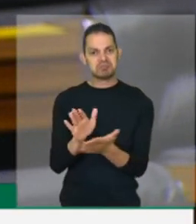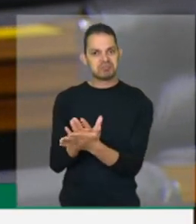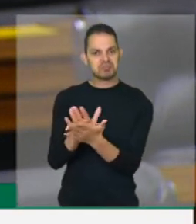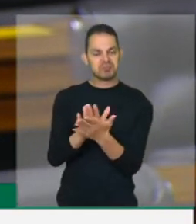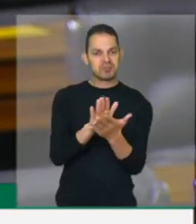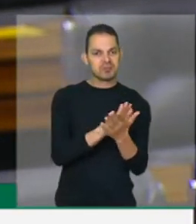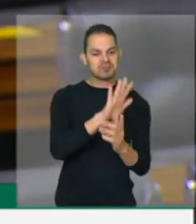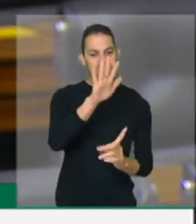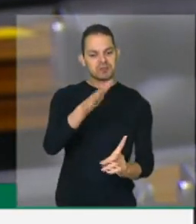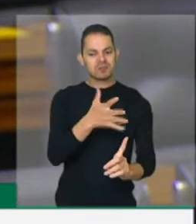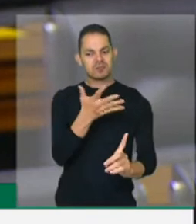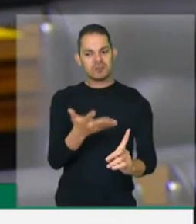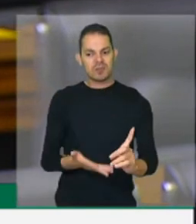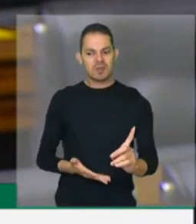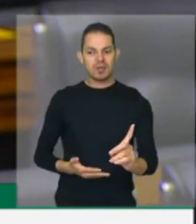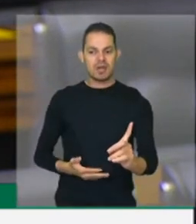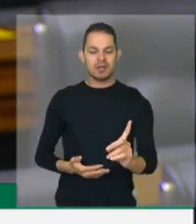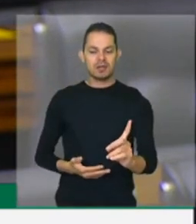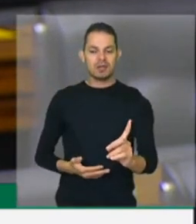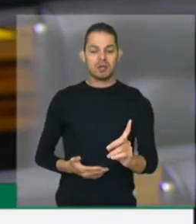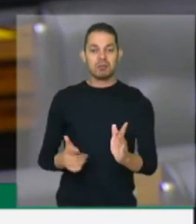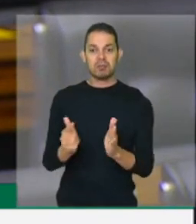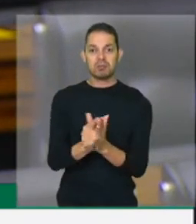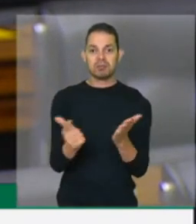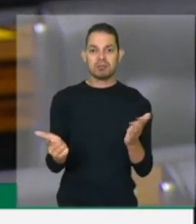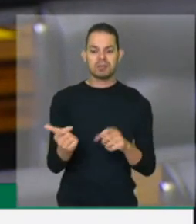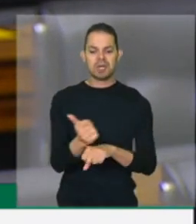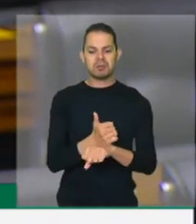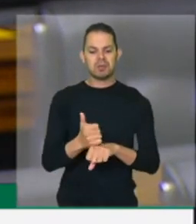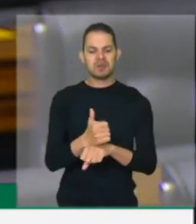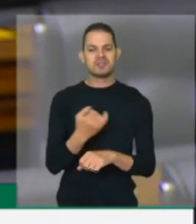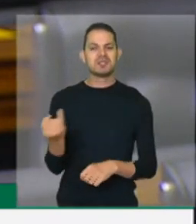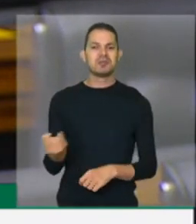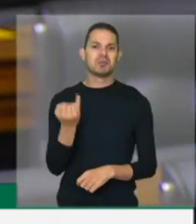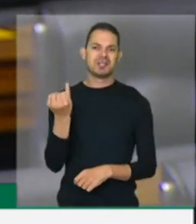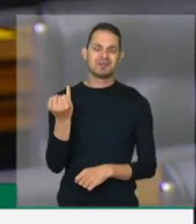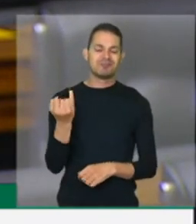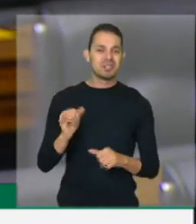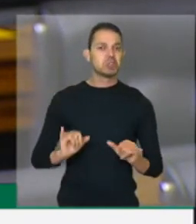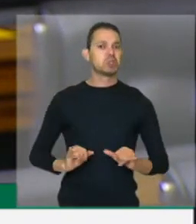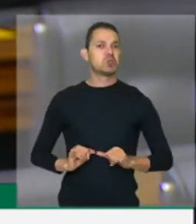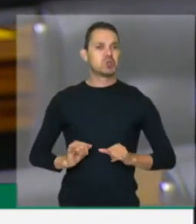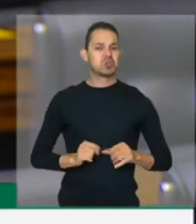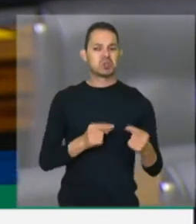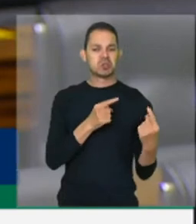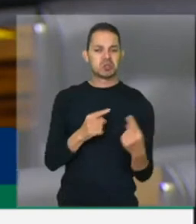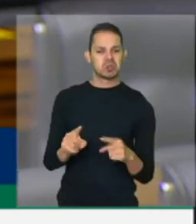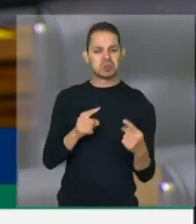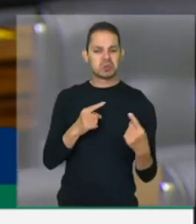MEUS CUMPRIMENTOS, O MEU RECONHECIMENTO POR ESSA PROFISSÃO TÃO IMPORTANTE QUE VEM SENDO ATACADA, INCLUSIVE COM USO INCONSTITUCIONAL DA